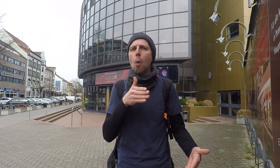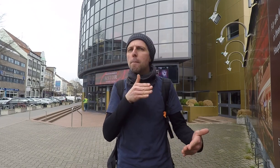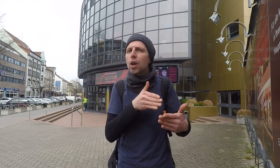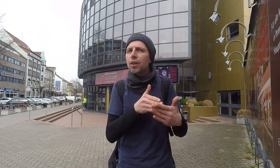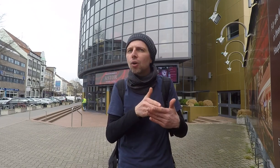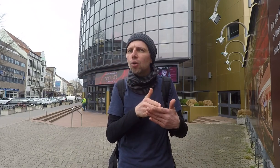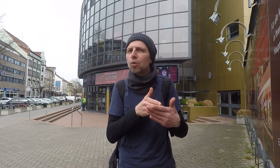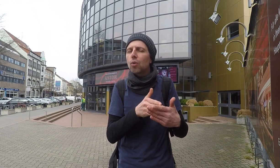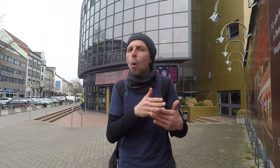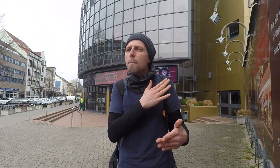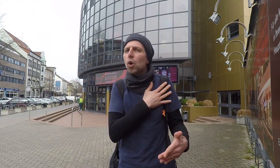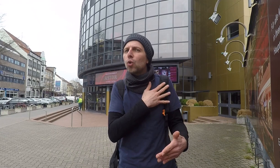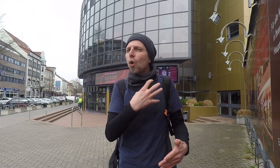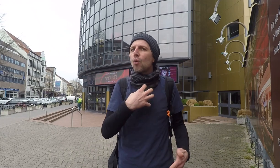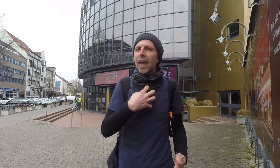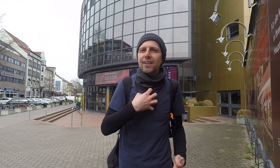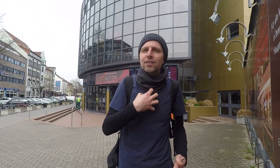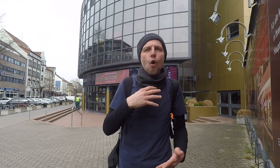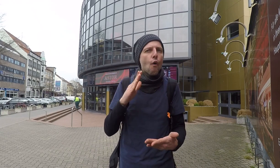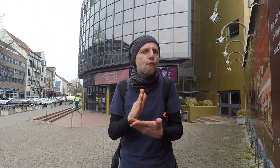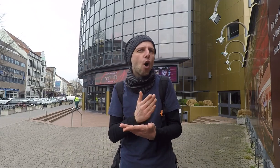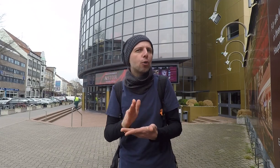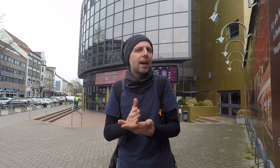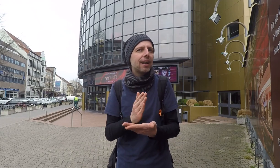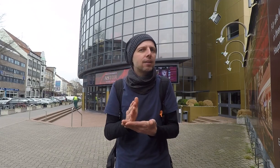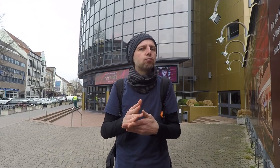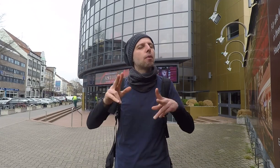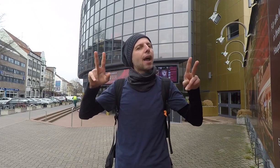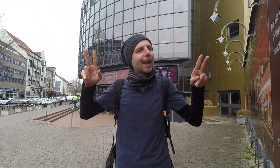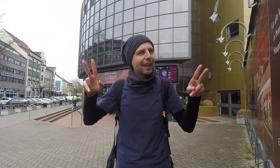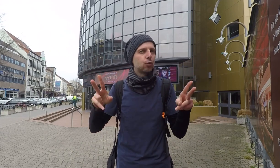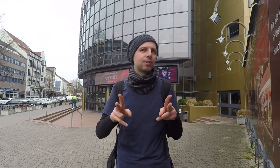So werden Berührungsängste und Vorurteile, in Bezug auf Behinderungen, abgebaut.